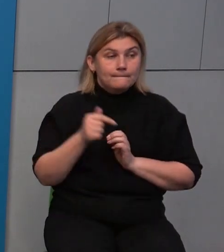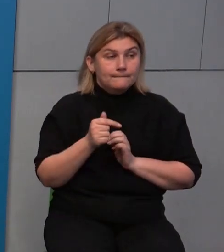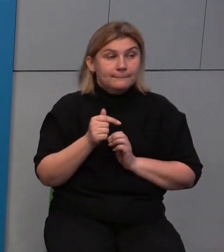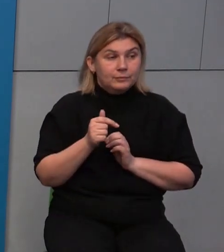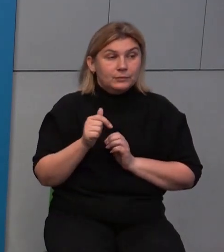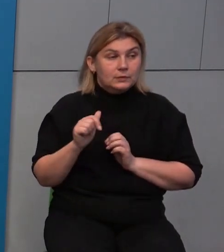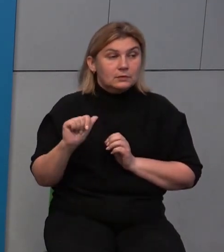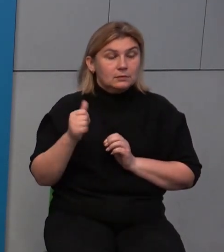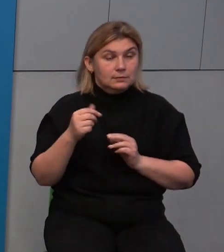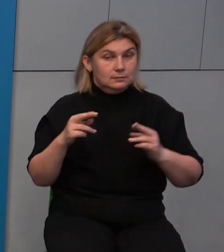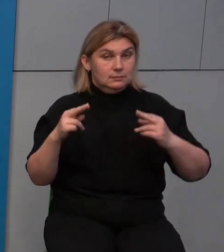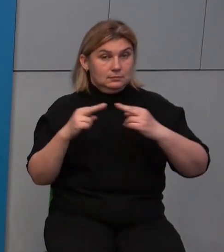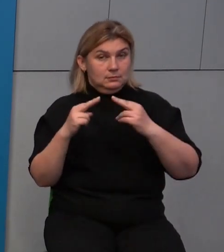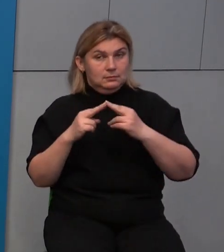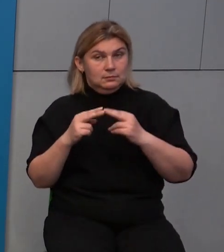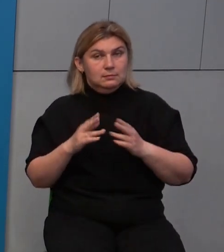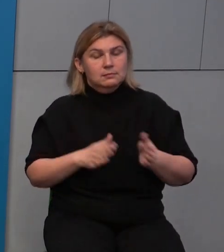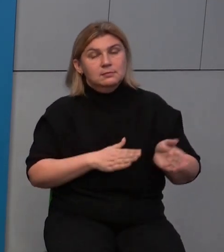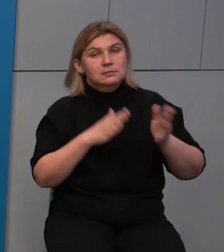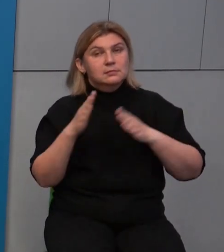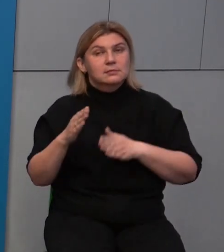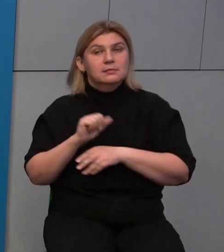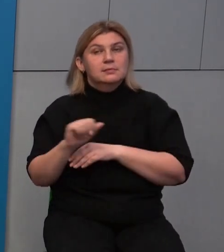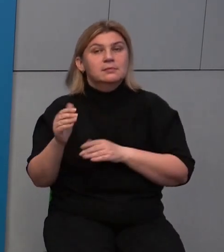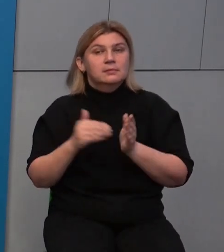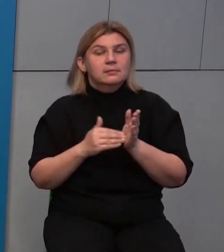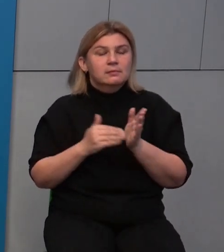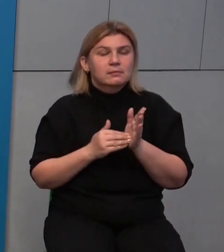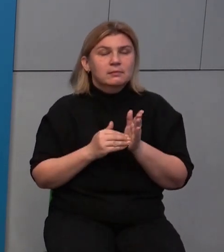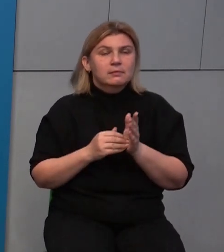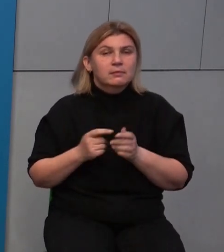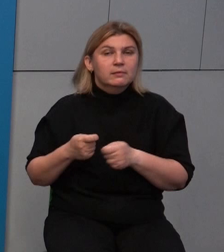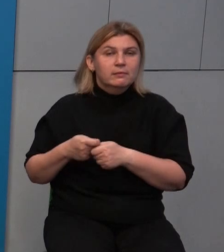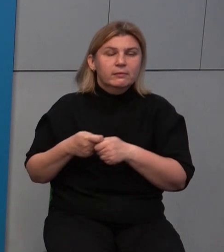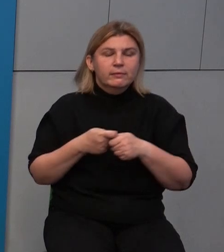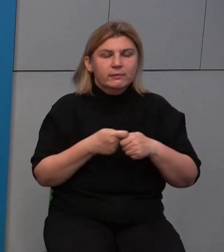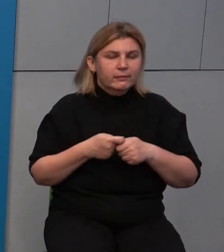skonfrontować z tym, ale potem jest nam potrzebna jakaś jakaś wspólnotowa żałoba.